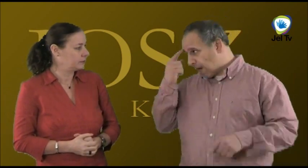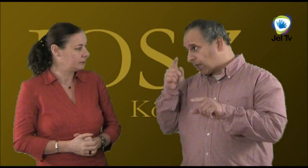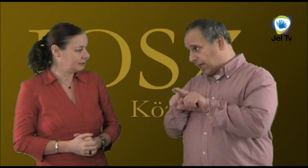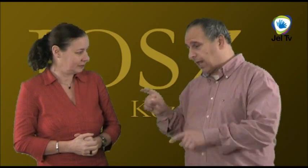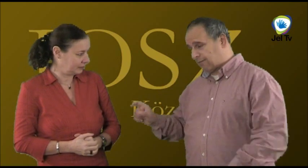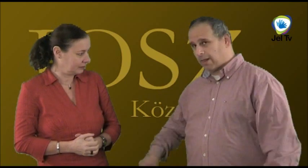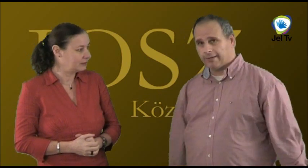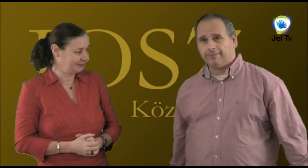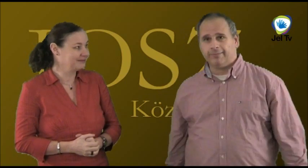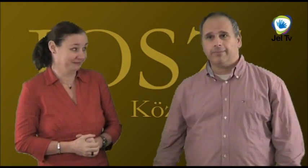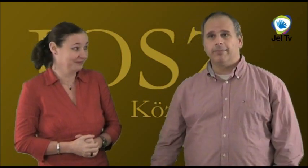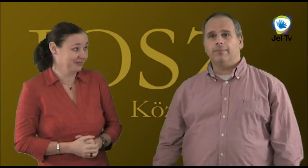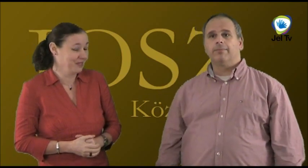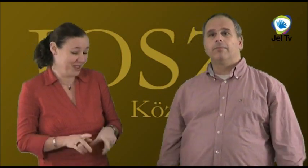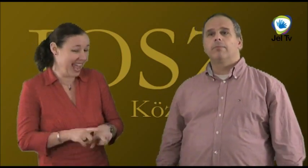Egyetértek veled.